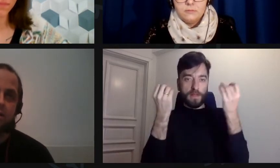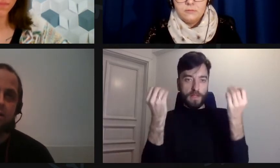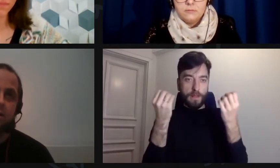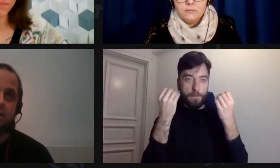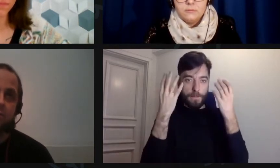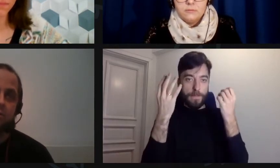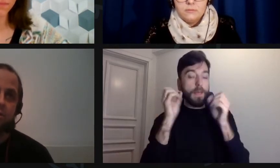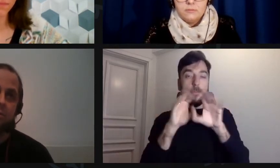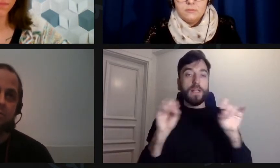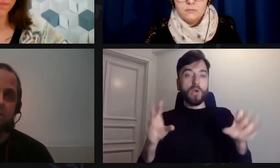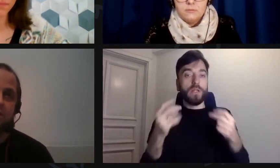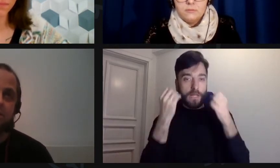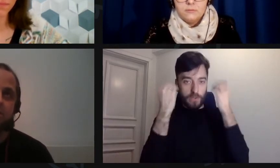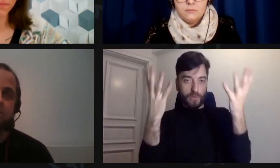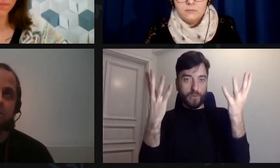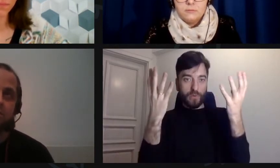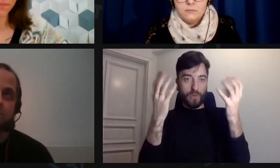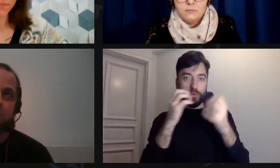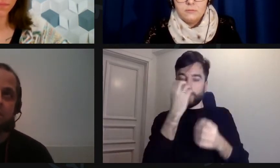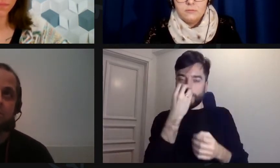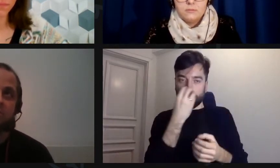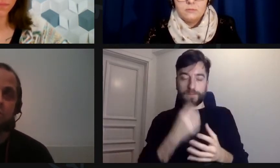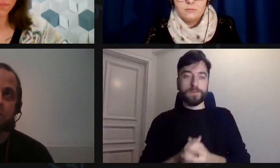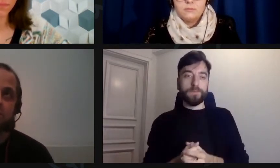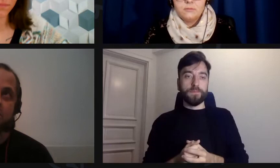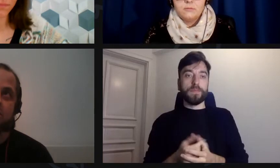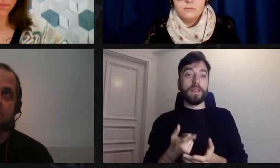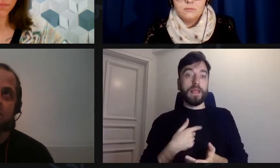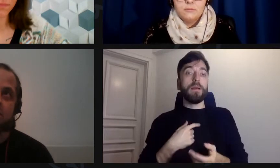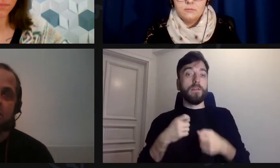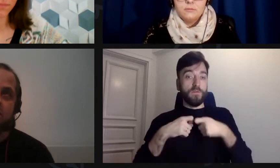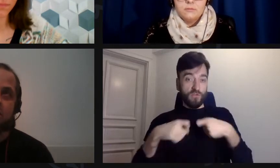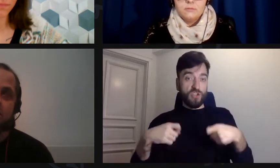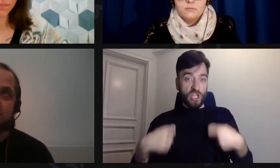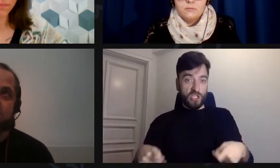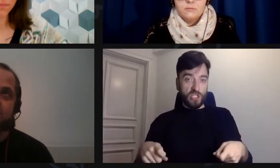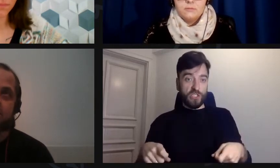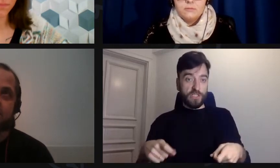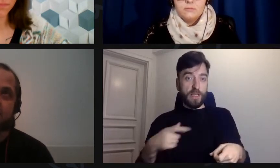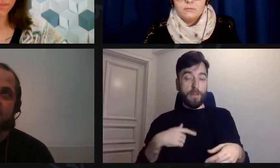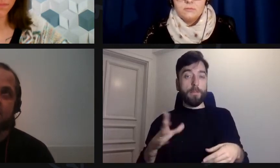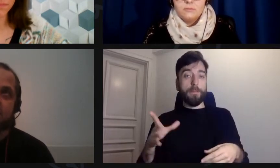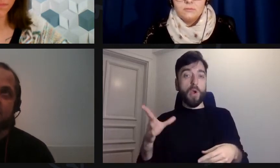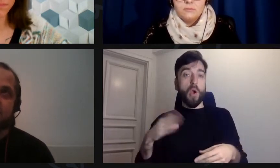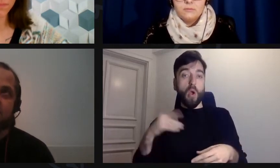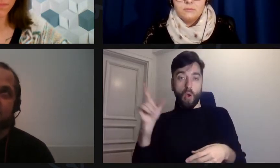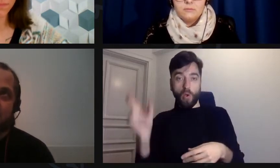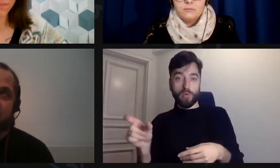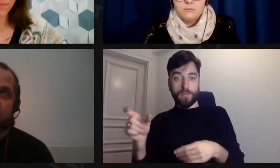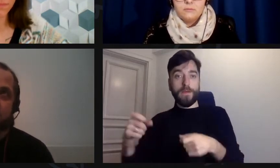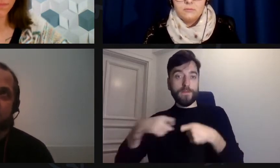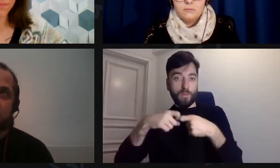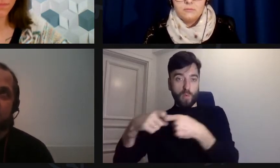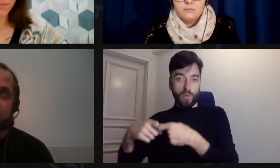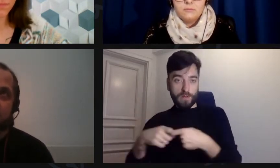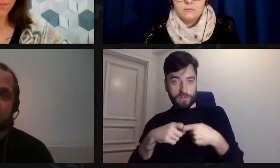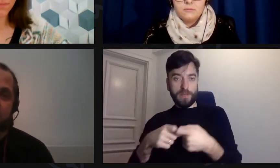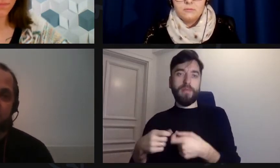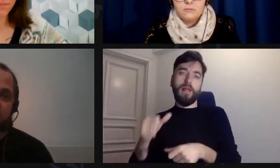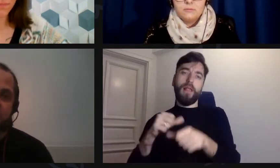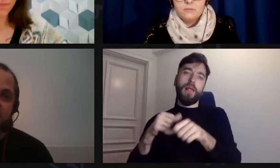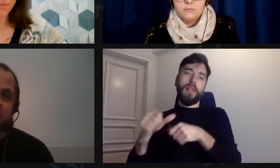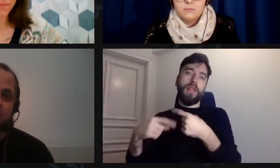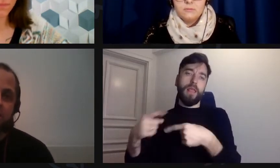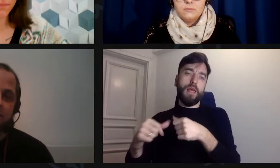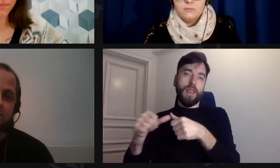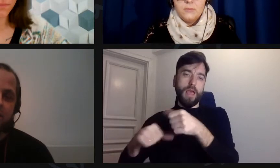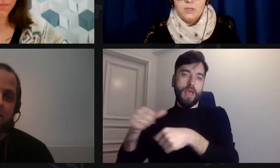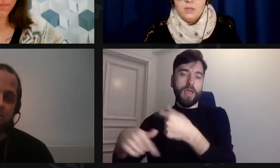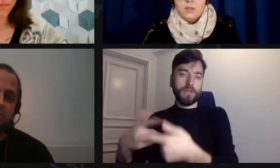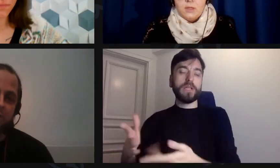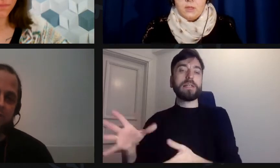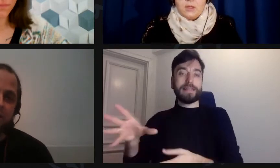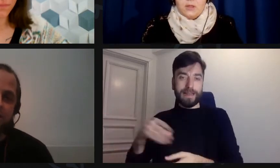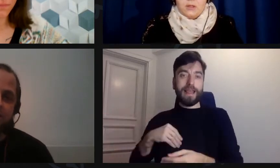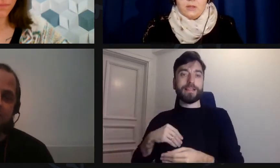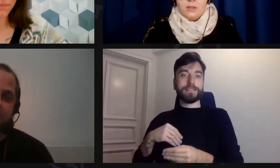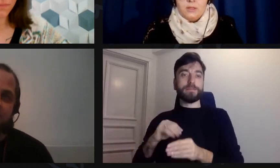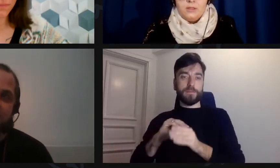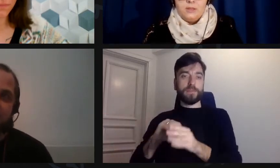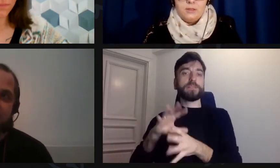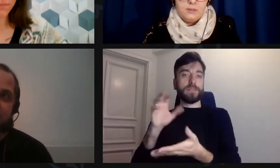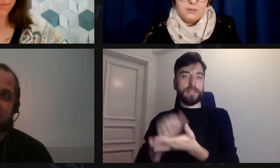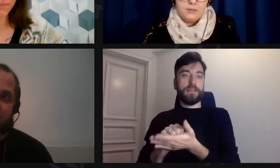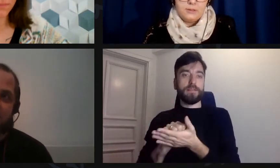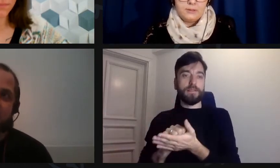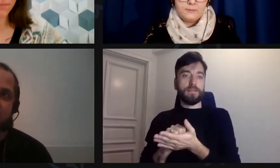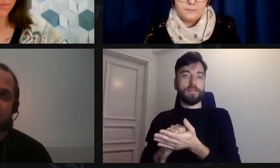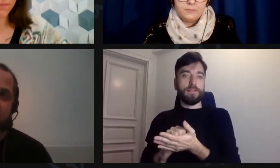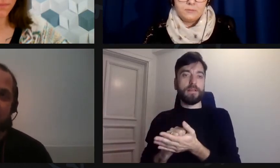Ja sam mam w Szczecinie osobę, która ze mną współpracuje od latu już i razem ze mną prowadzi zajęcia i co jest bardzo fajne w tym-